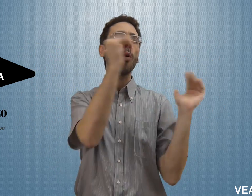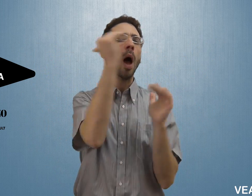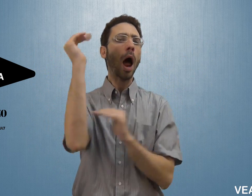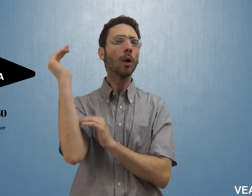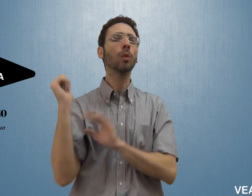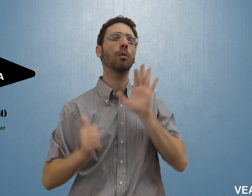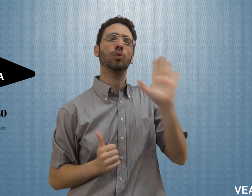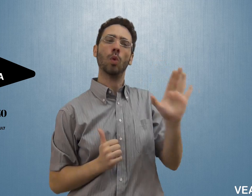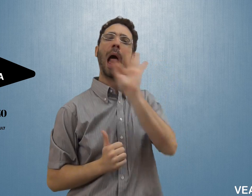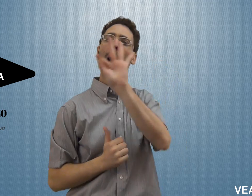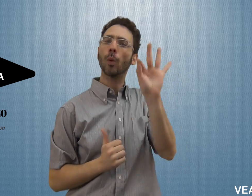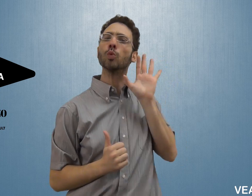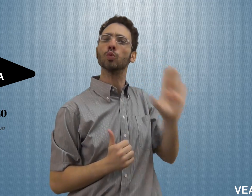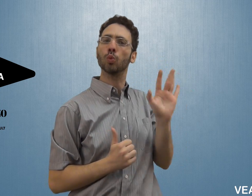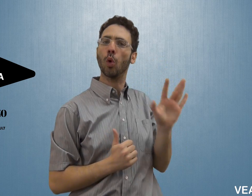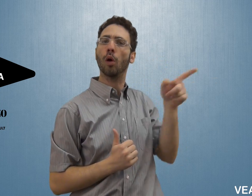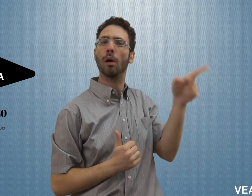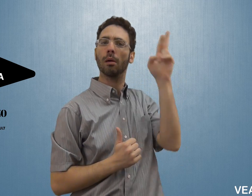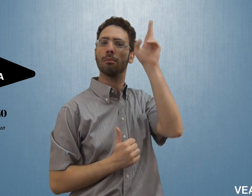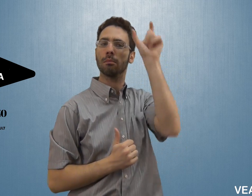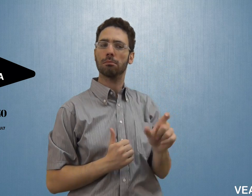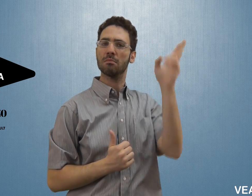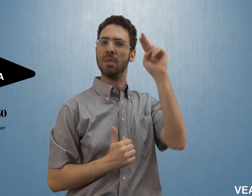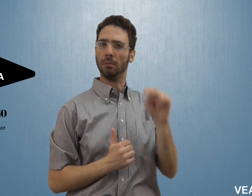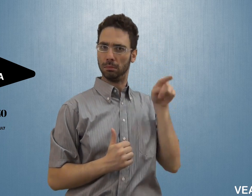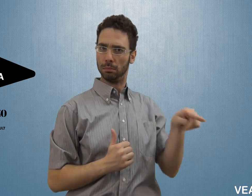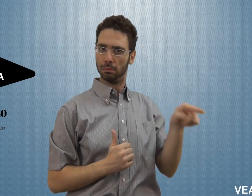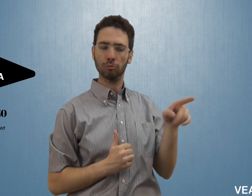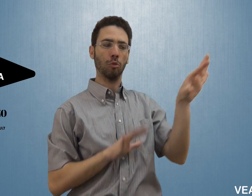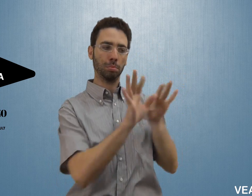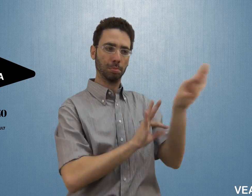alcuni di proprietà dell’artista,